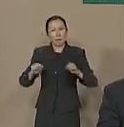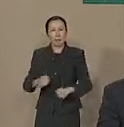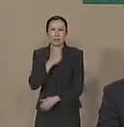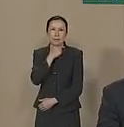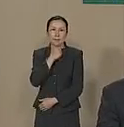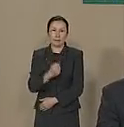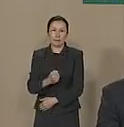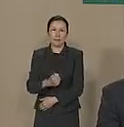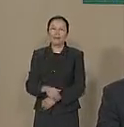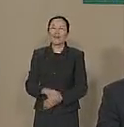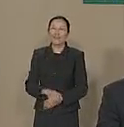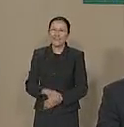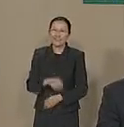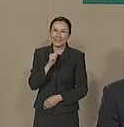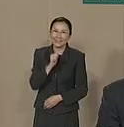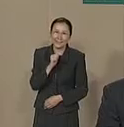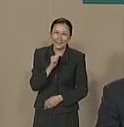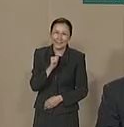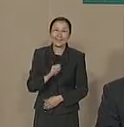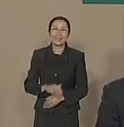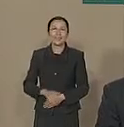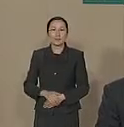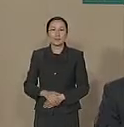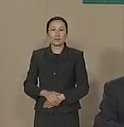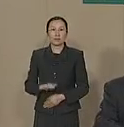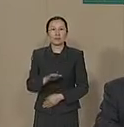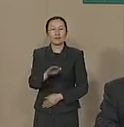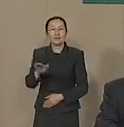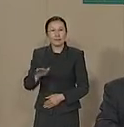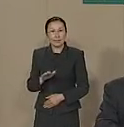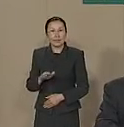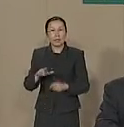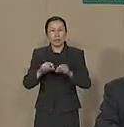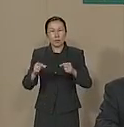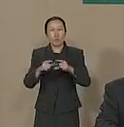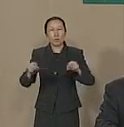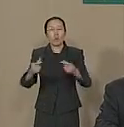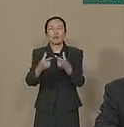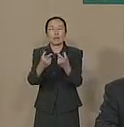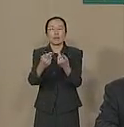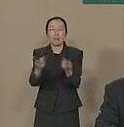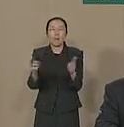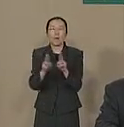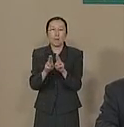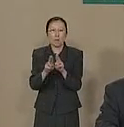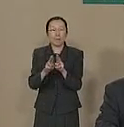(浦吉) 頼もしいですね (志位) 皆さん 日本共産党を 大きく 伸ばして